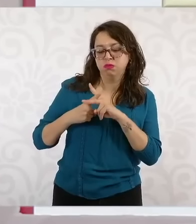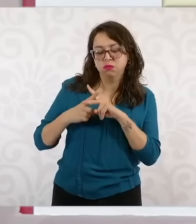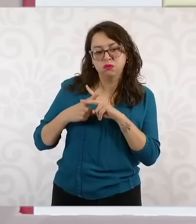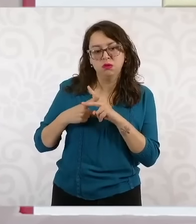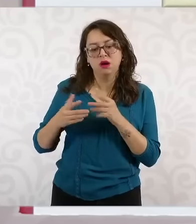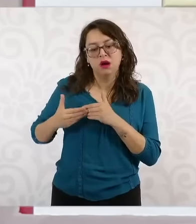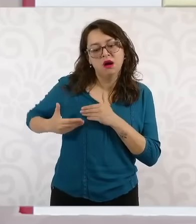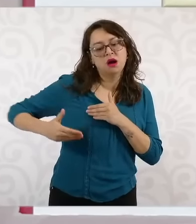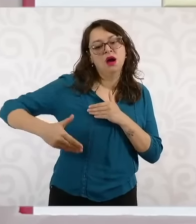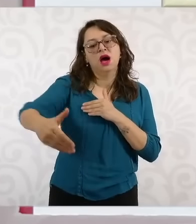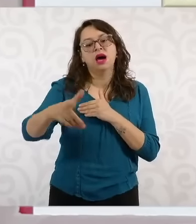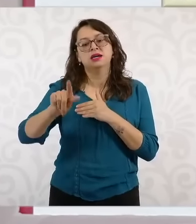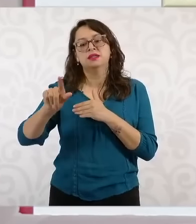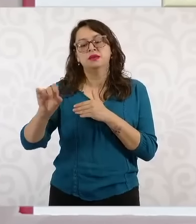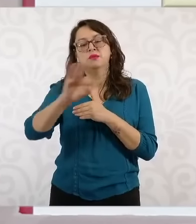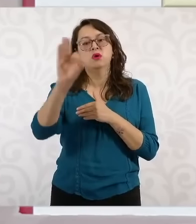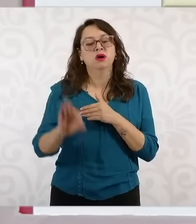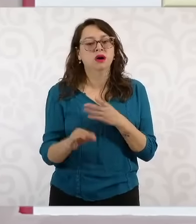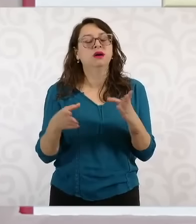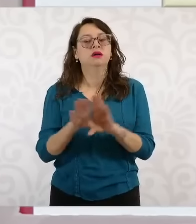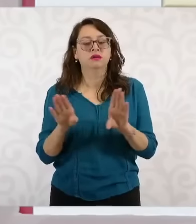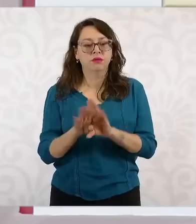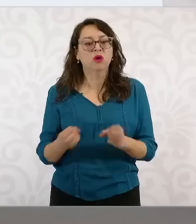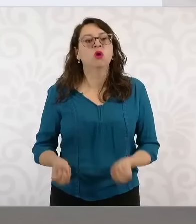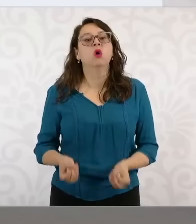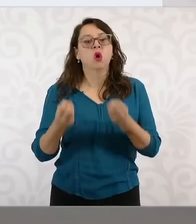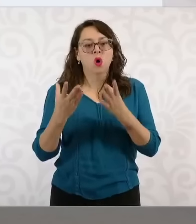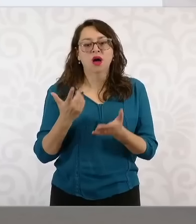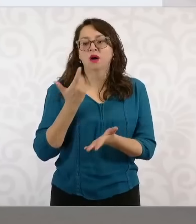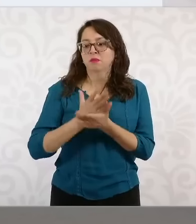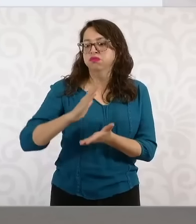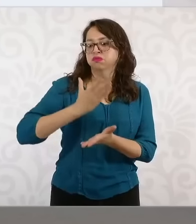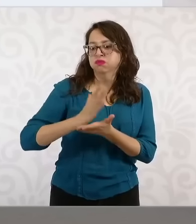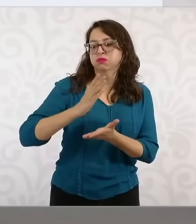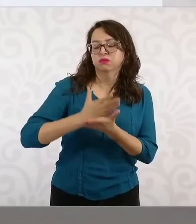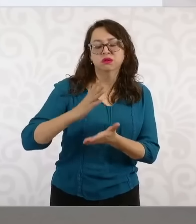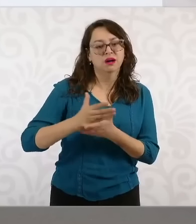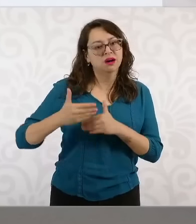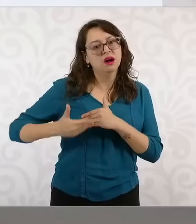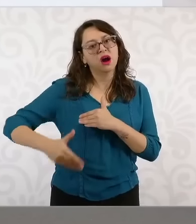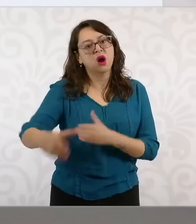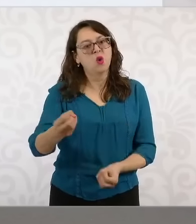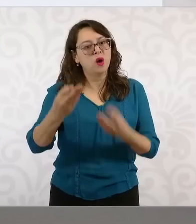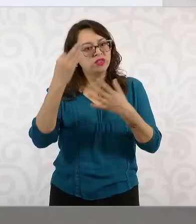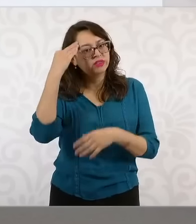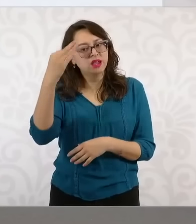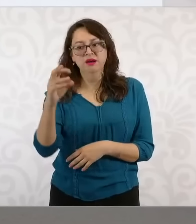el 70% restante. ¿En cuánto les quedaría su deuda? menos el 30% que se va a hacer y una vez liquidado